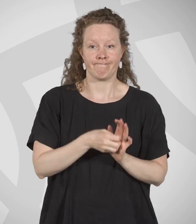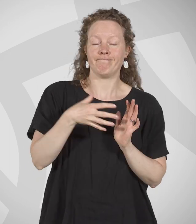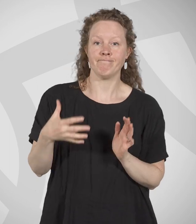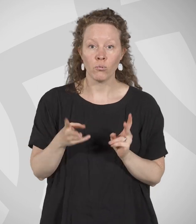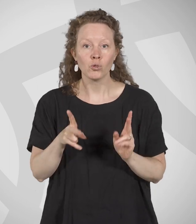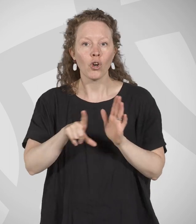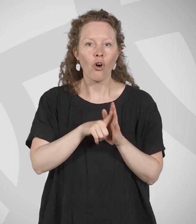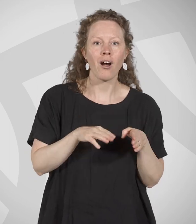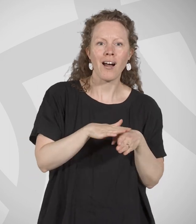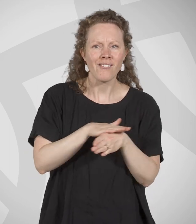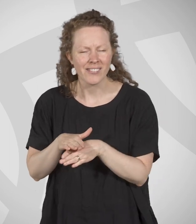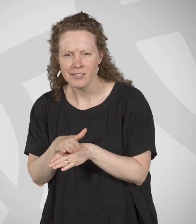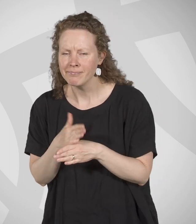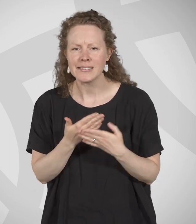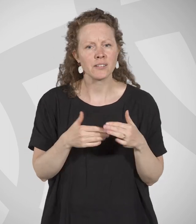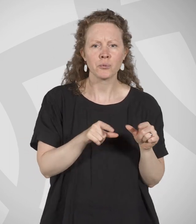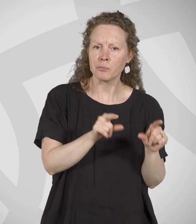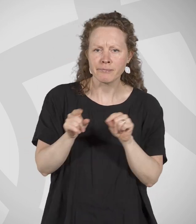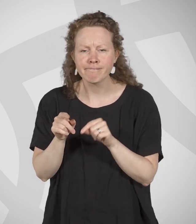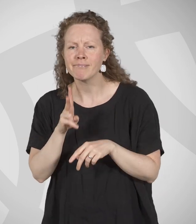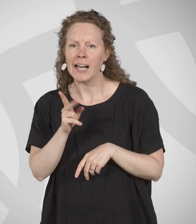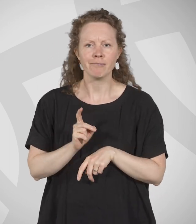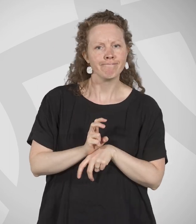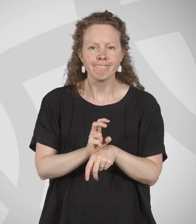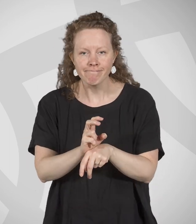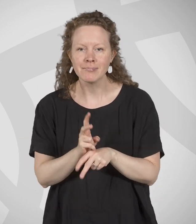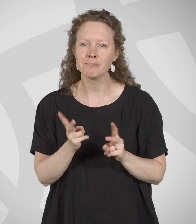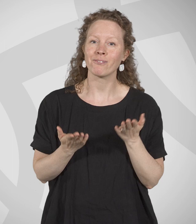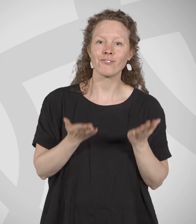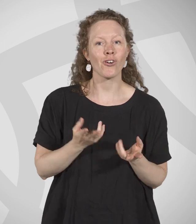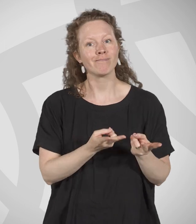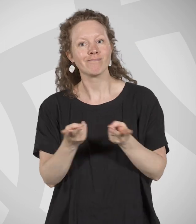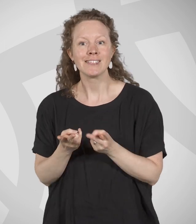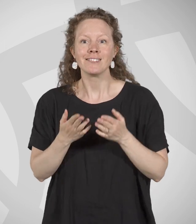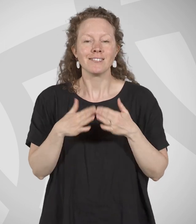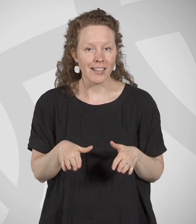så tillämpningen av lagarna saknar också enhetlig praxis -